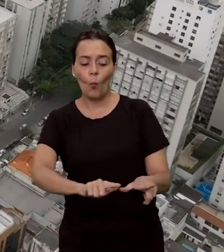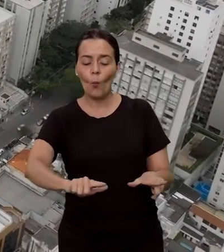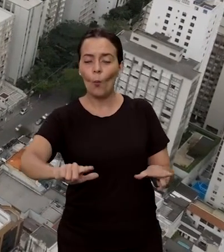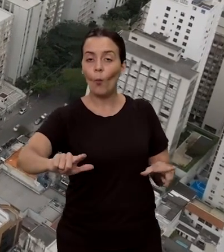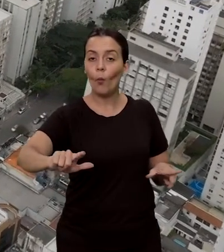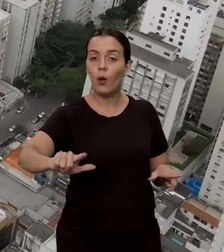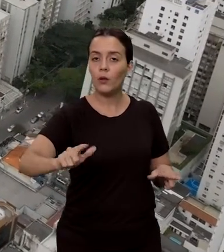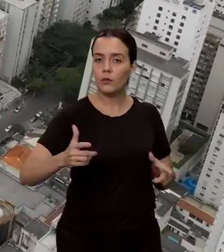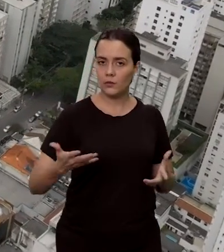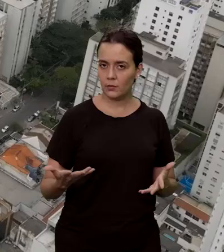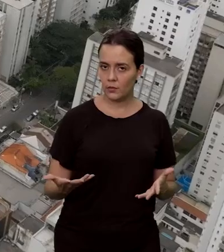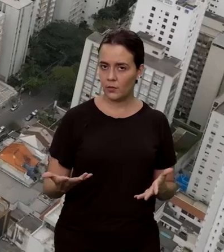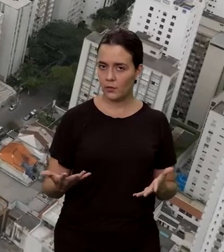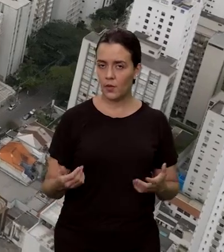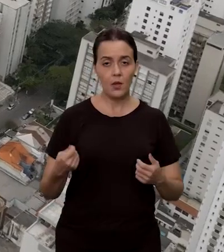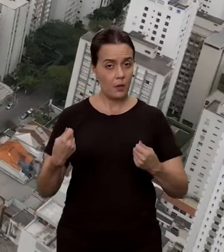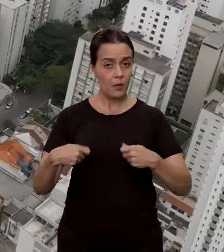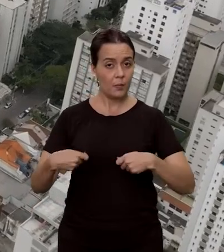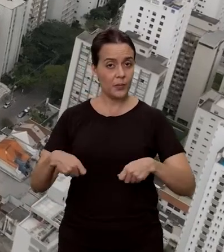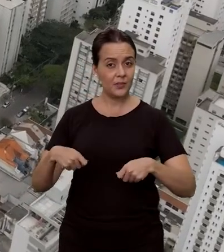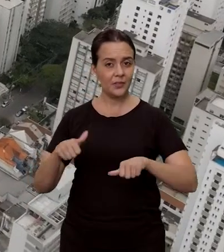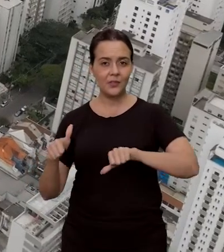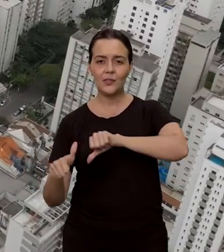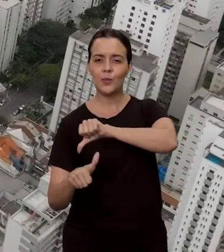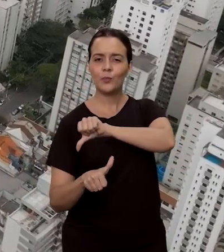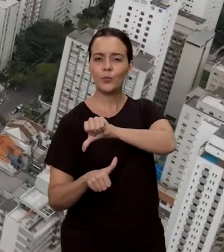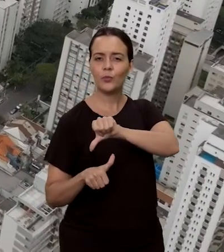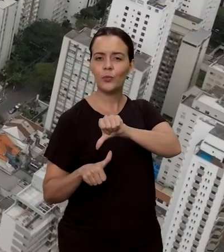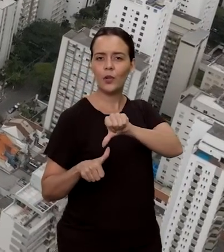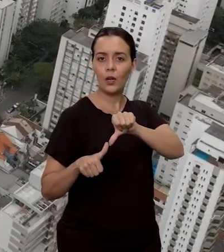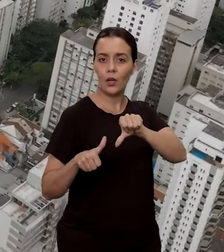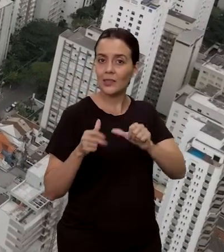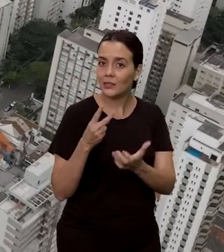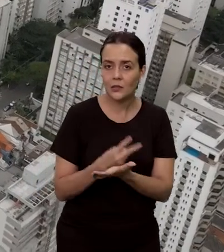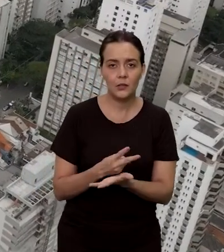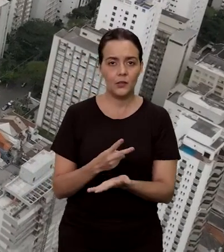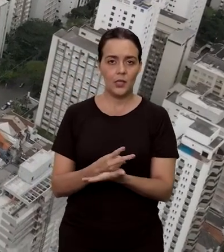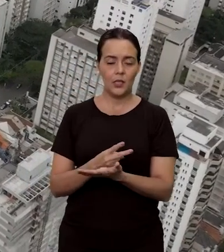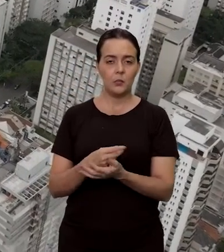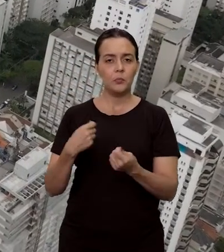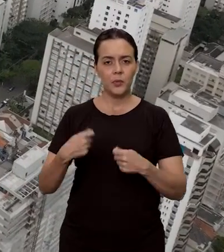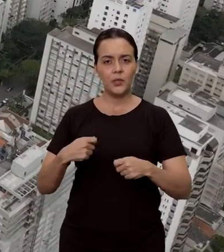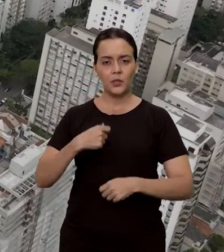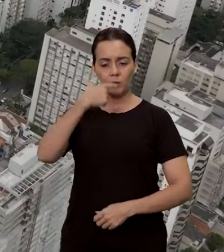Então vai dizer Bell Hooks: precisamos transformar, precisamos nos tornarmos sujeitos,